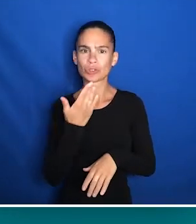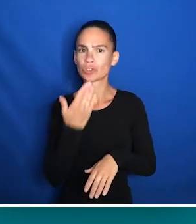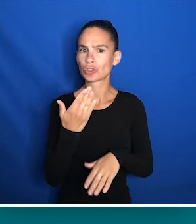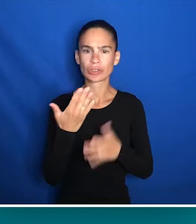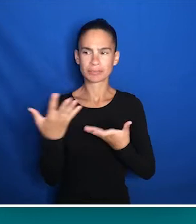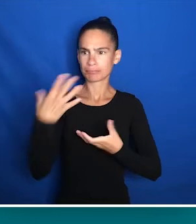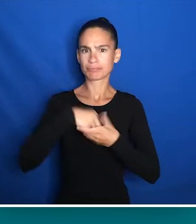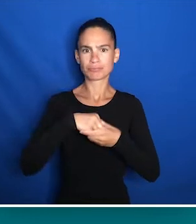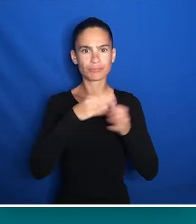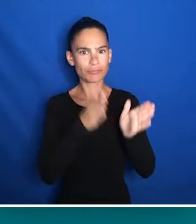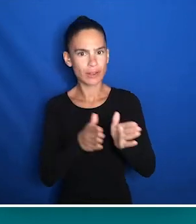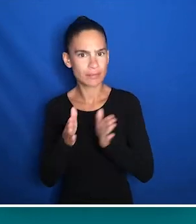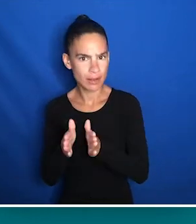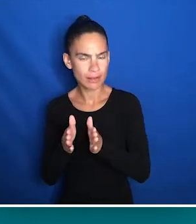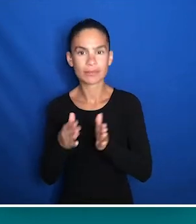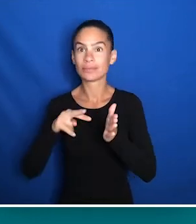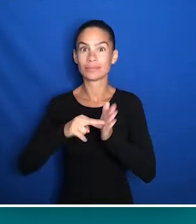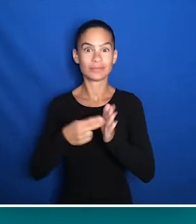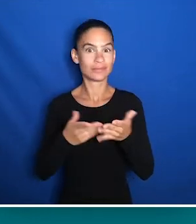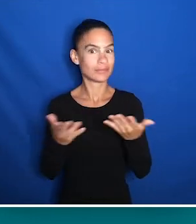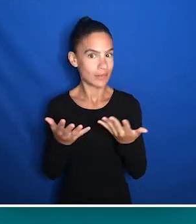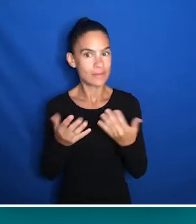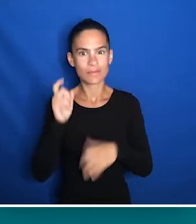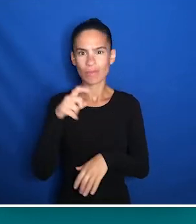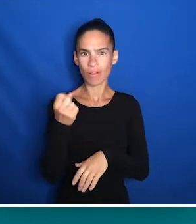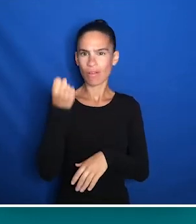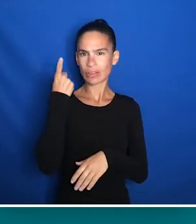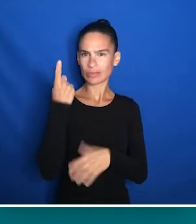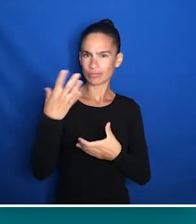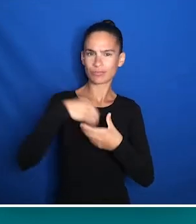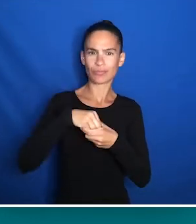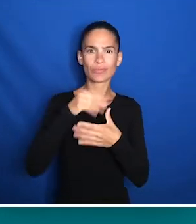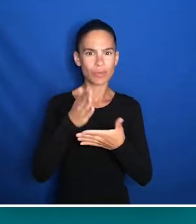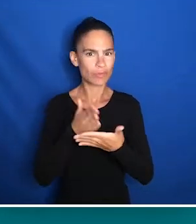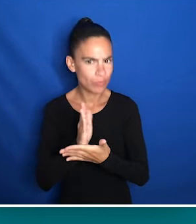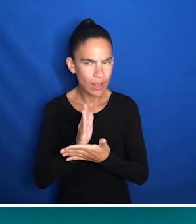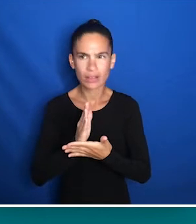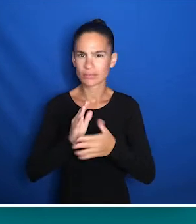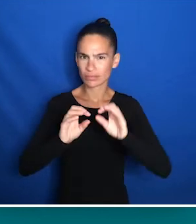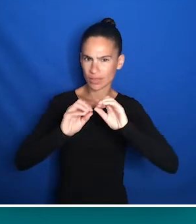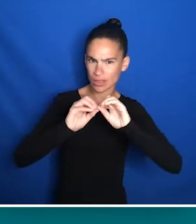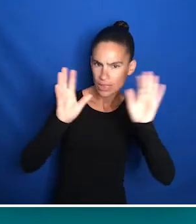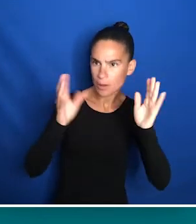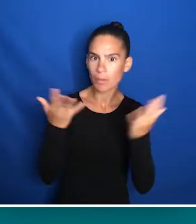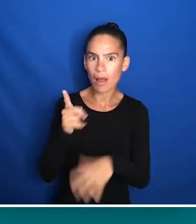debes estar preparado para entender cuáles son tus derechos, tener una comprensión y tener claro